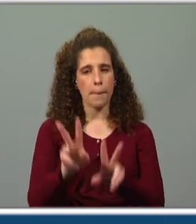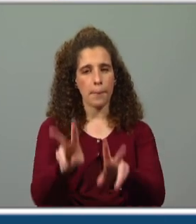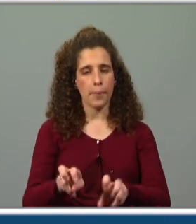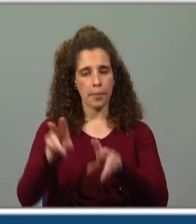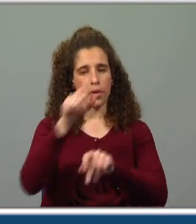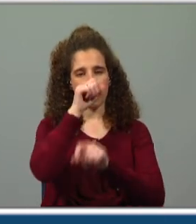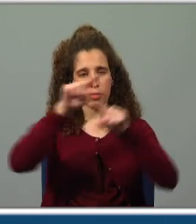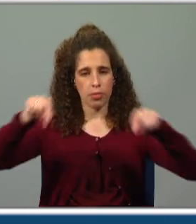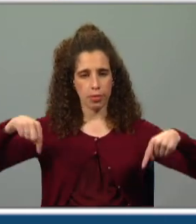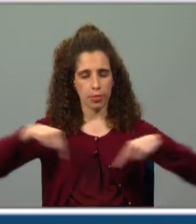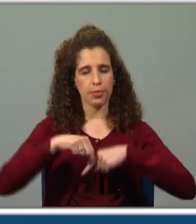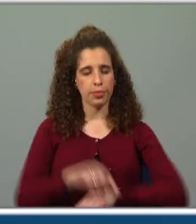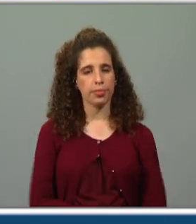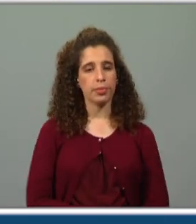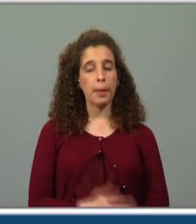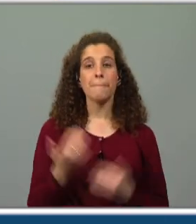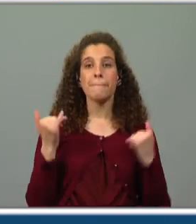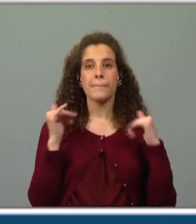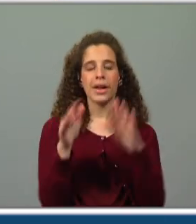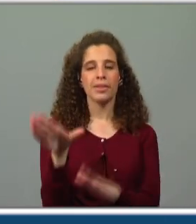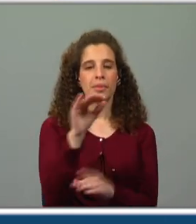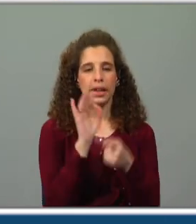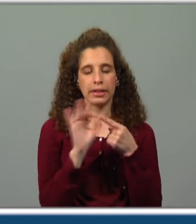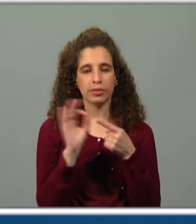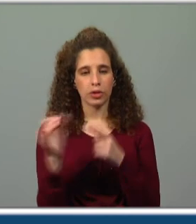quinta é mas temos mais elementos no segundo 週四是的，但我們在第二個中有更多元素